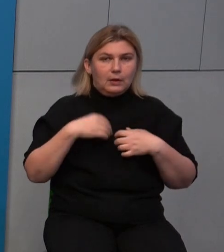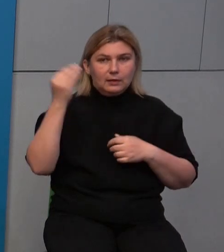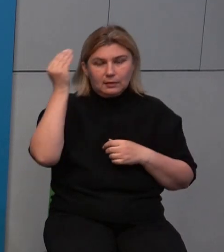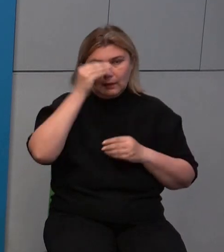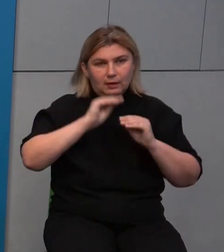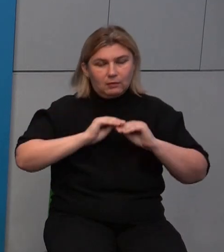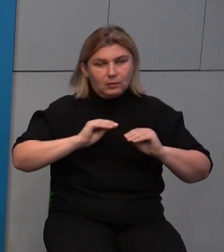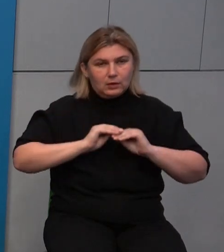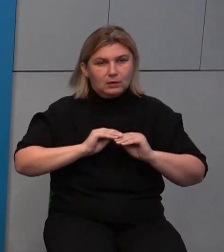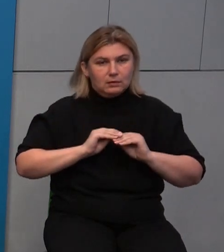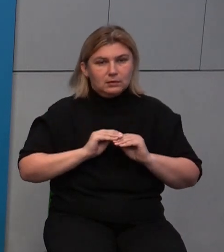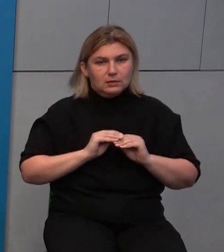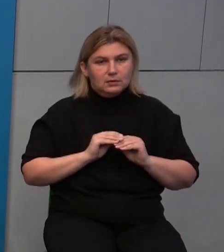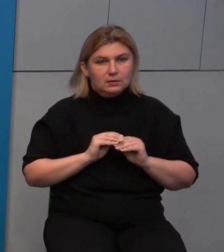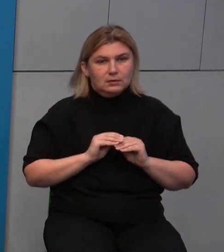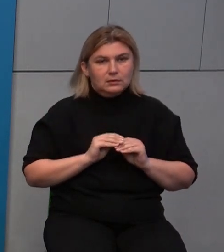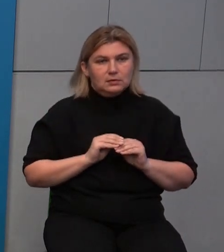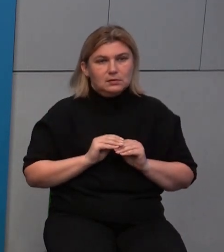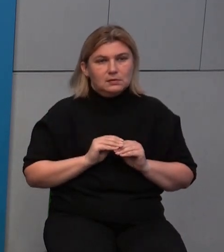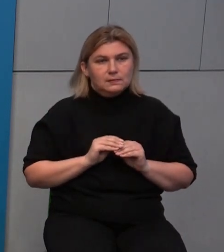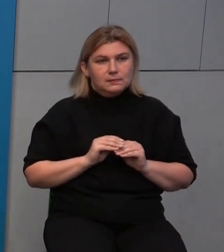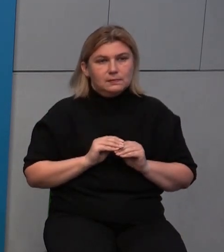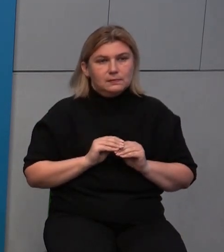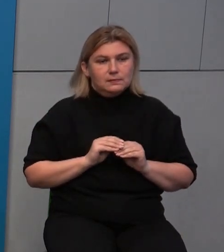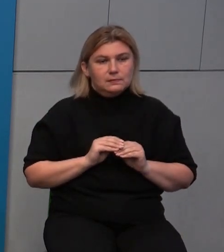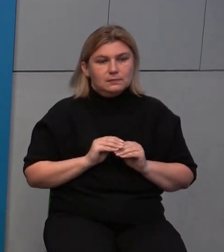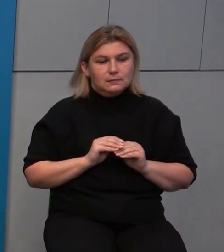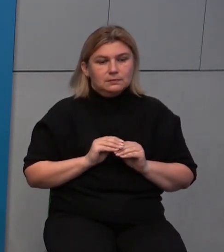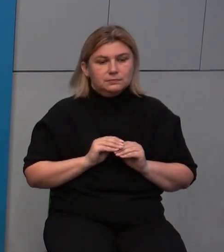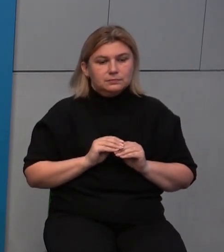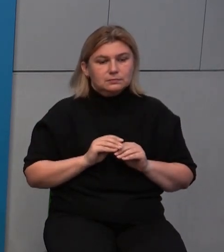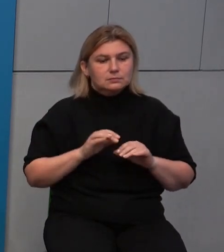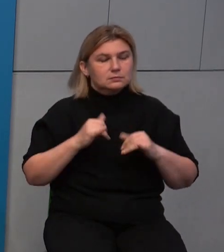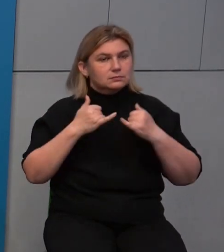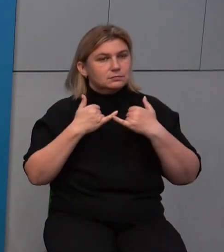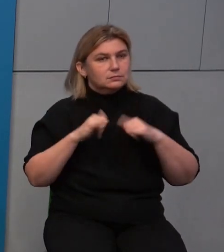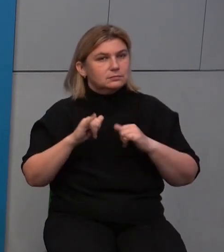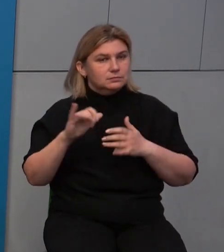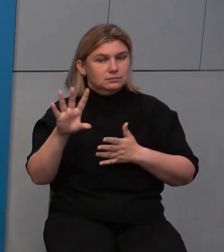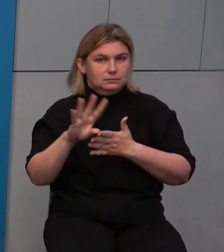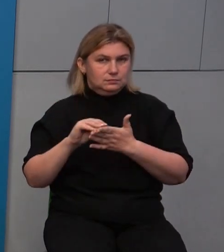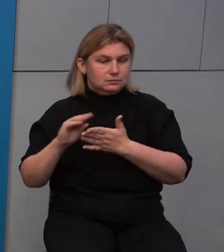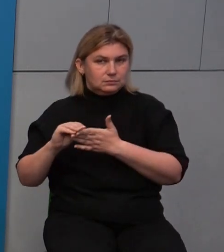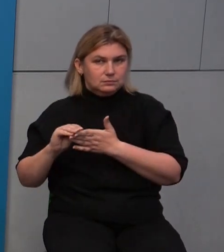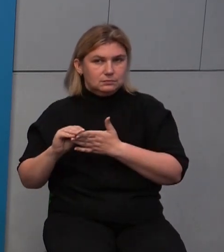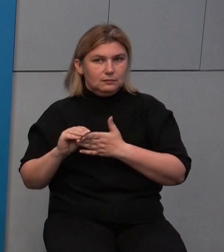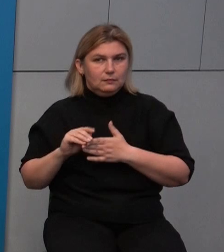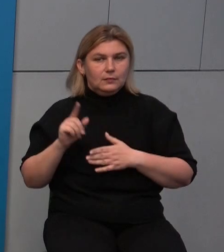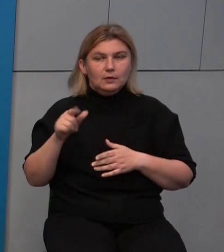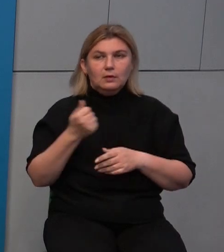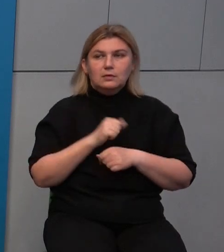generowało zupełnie inne fabuły, bo to nie jest właśnie pisane